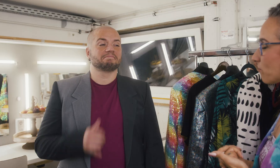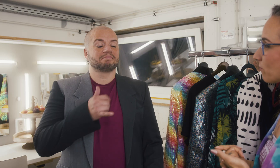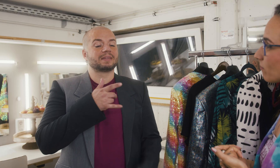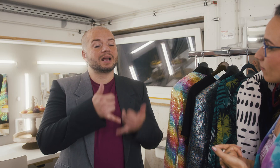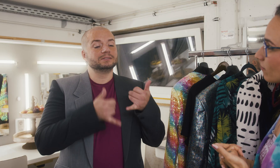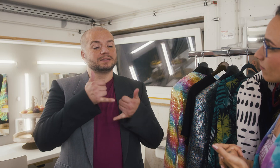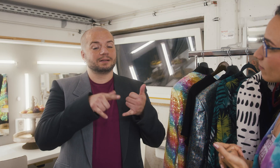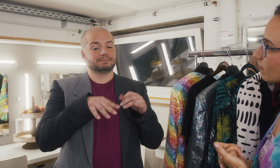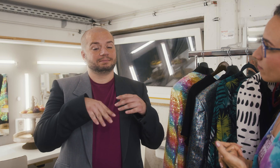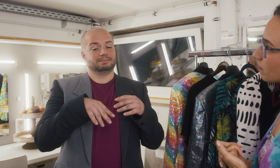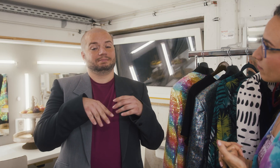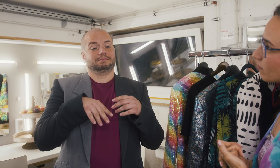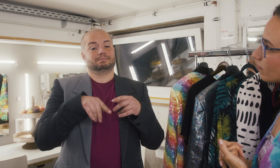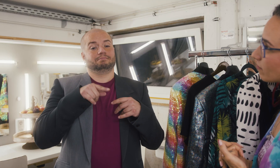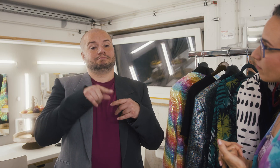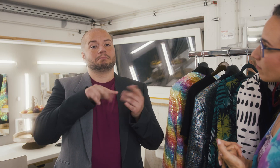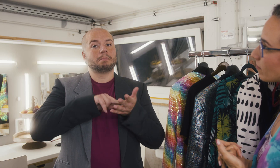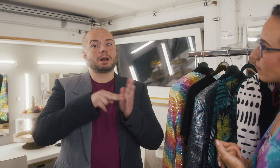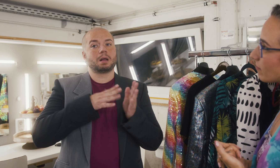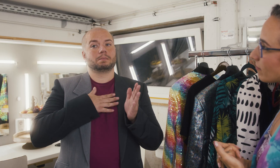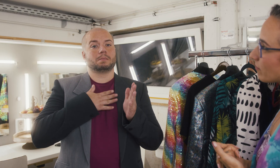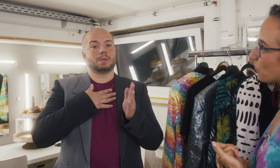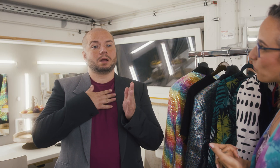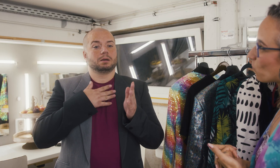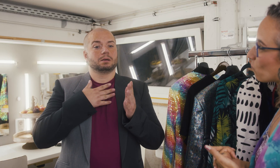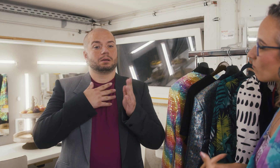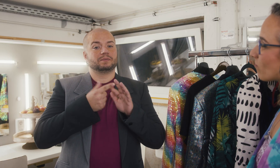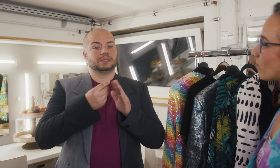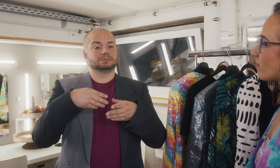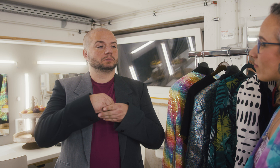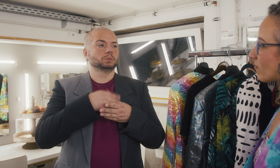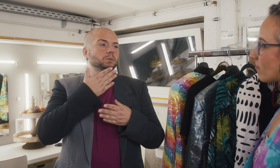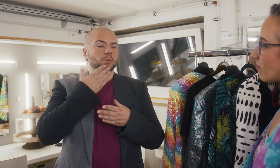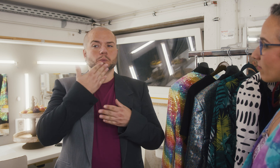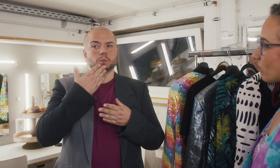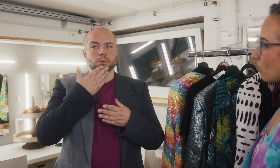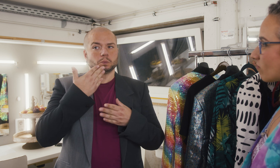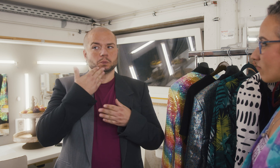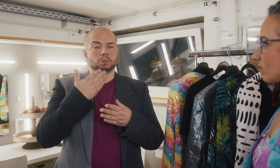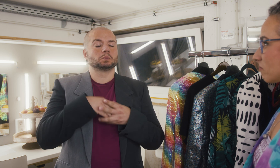Ich hatte gar nicht geplant, dass meine High Heels Teil des Programms werden.